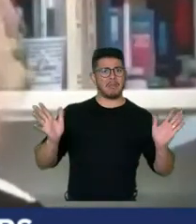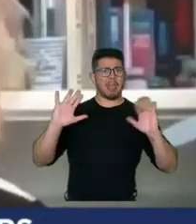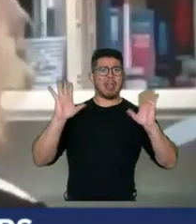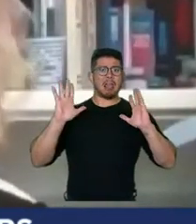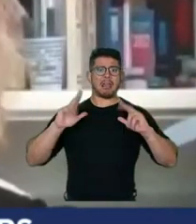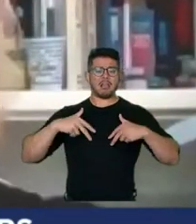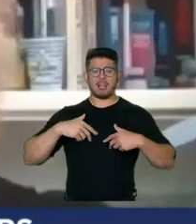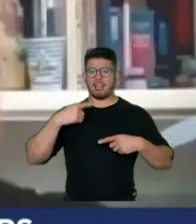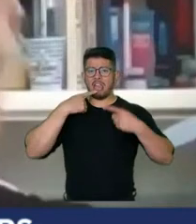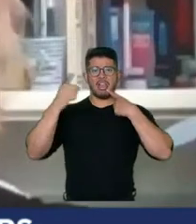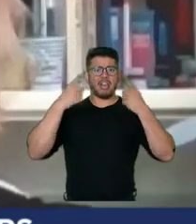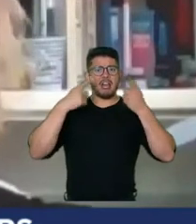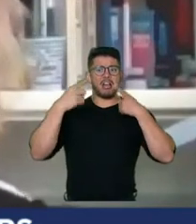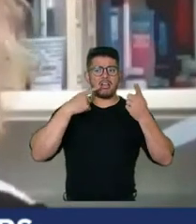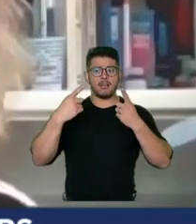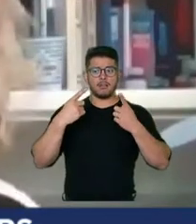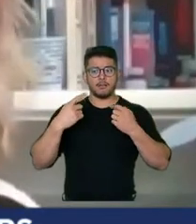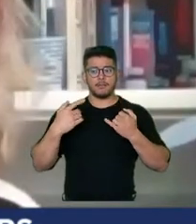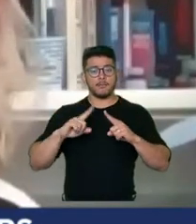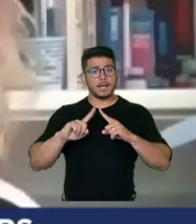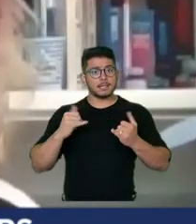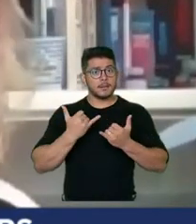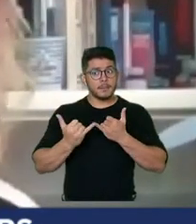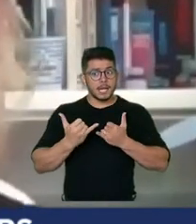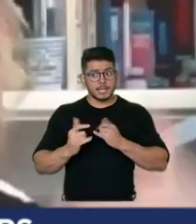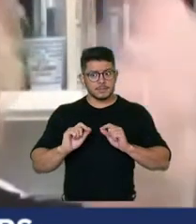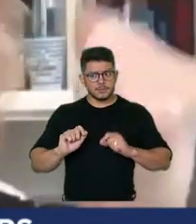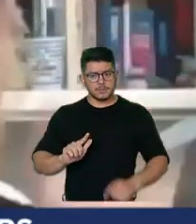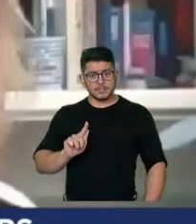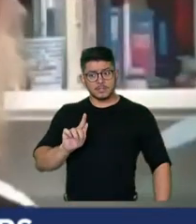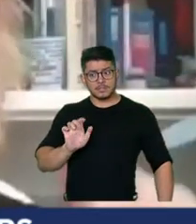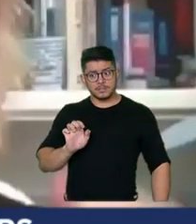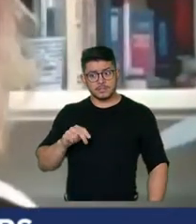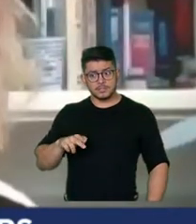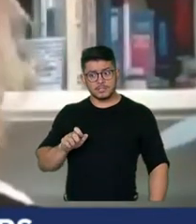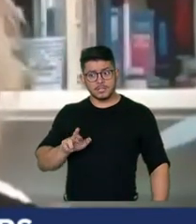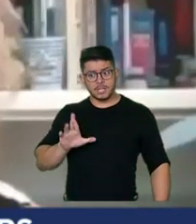COMO LEVANTAR NÃO CRÍTICA, COMO SE GÊNERO SIGNIFICASSE